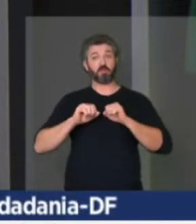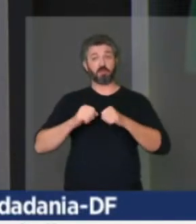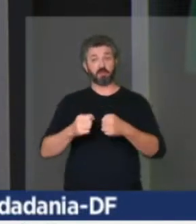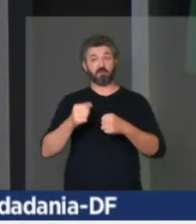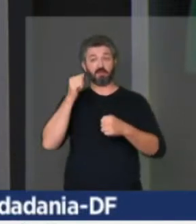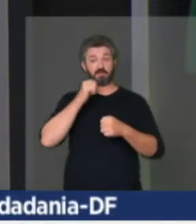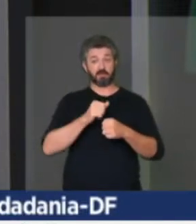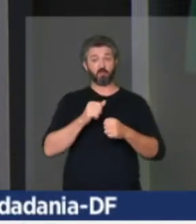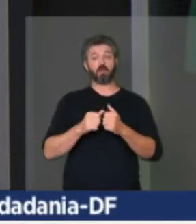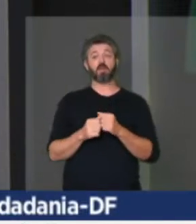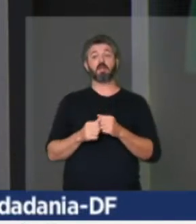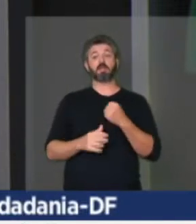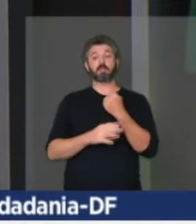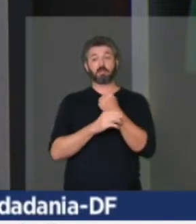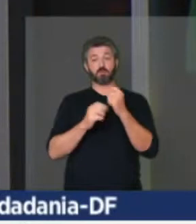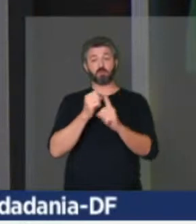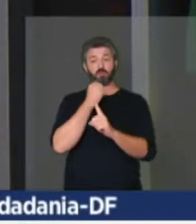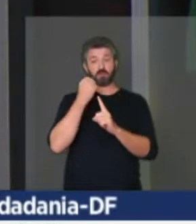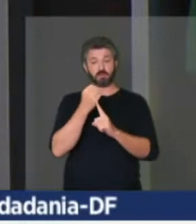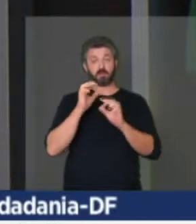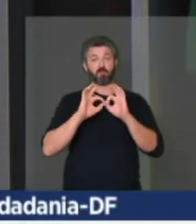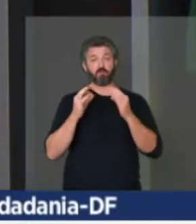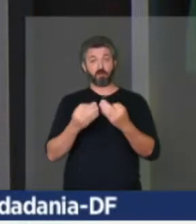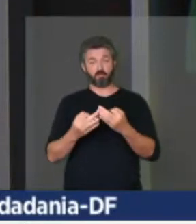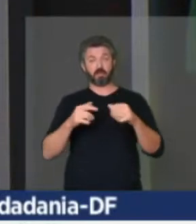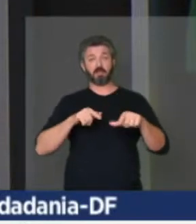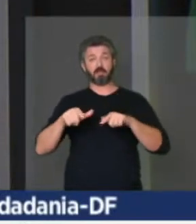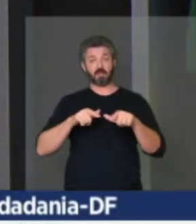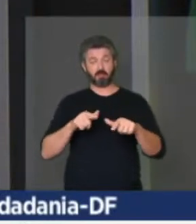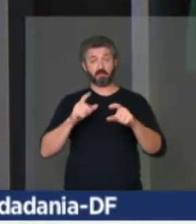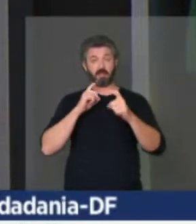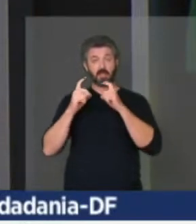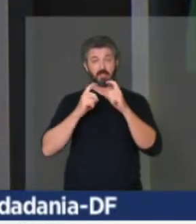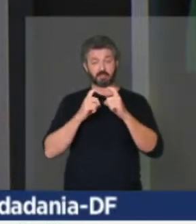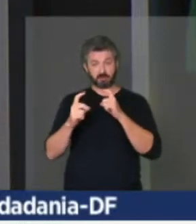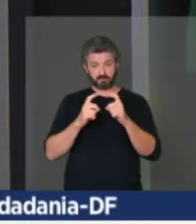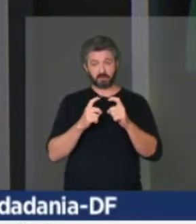ADMINISTRAÇÃO DE SERVIÇO PÚBLICO, DA CONSTITUIÇÃO DE JUSTIÇA E CIDADANIA. E FOI